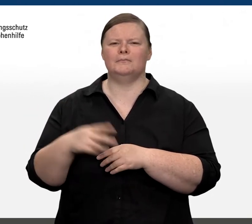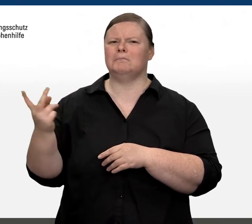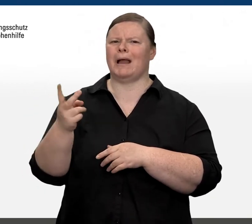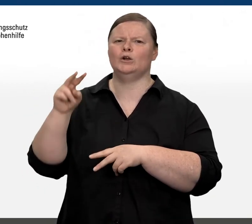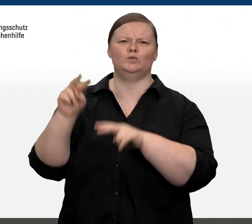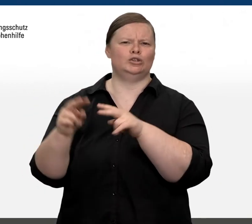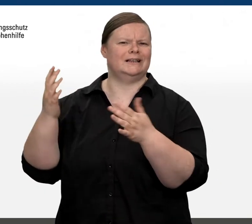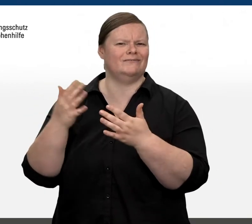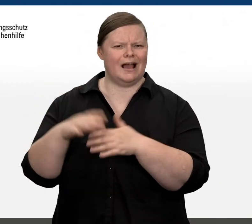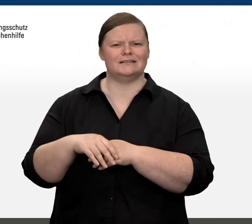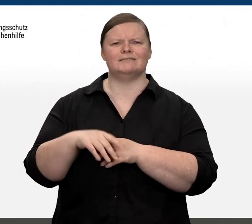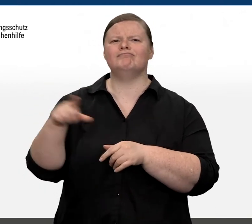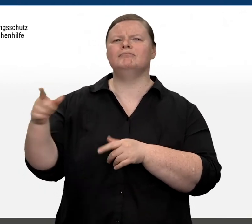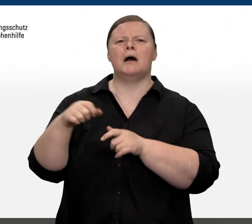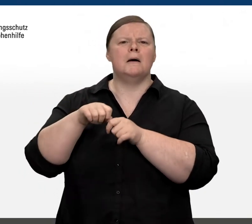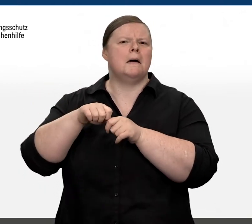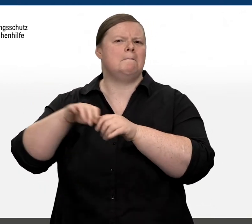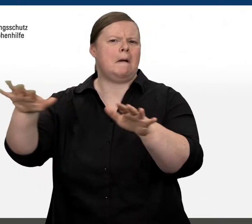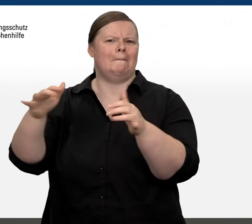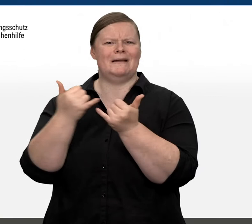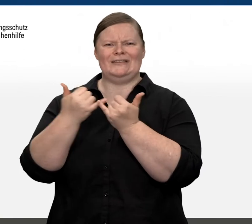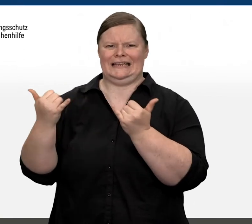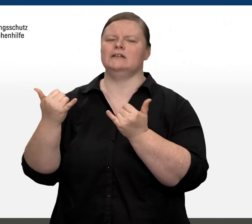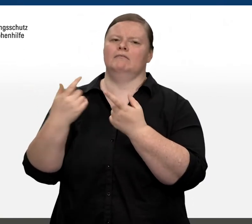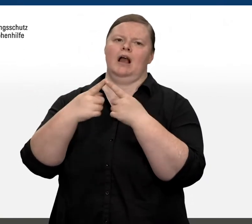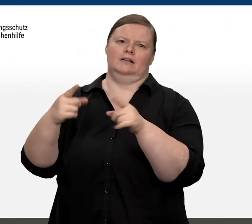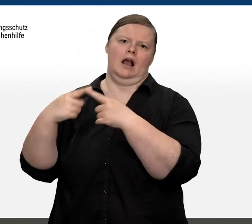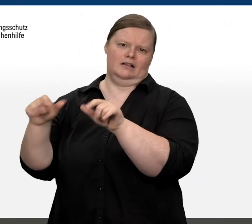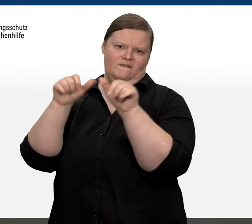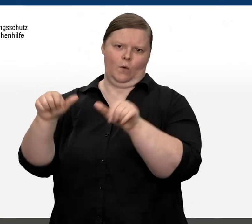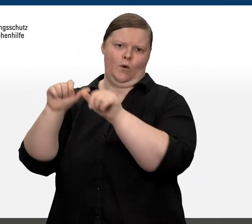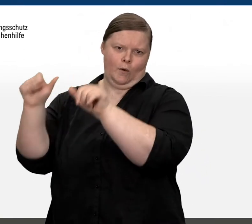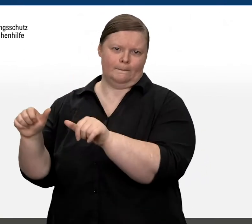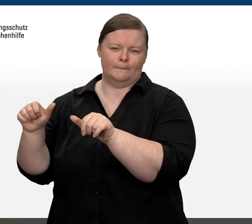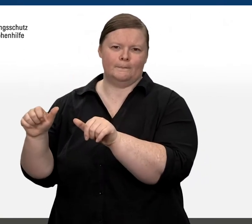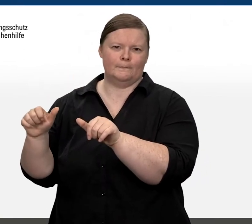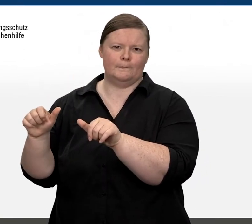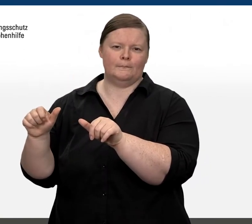beschreiben die unterschiedlichen Ausbringungsarten